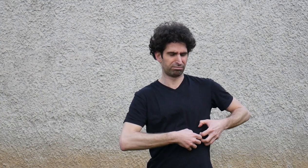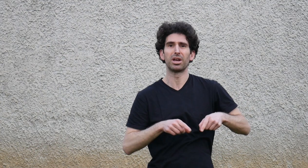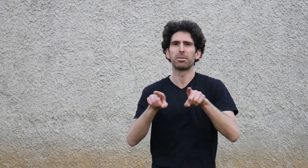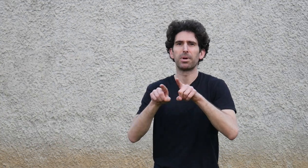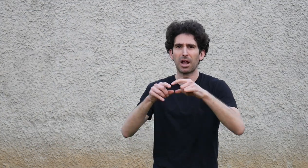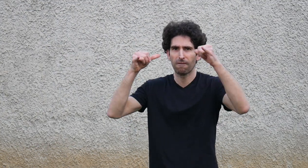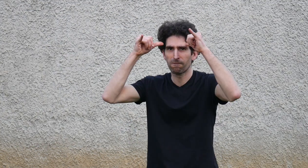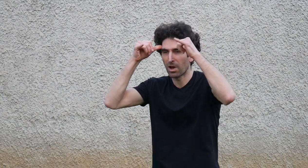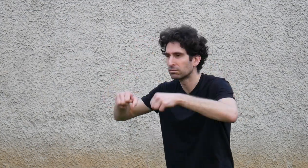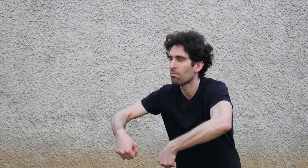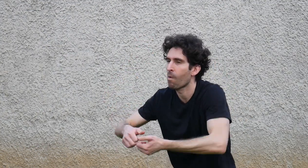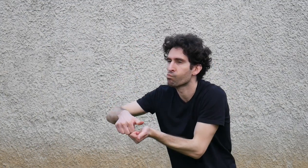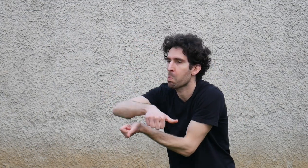comme les vaches.